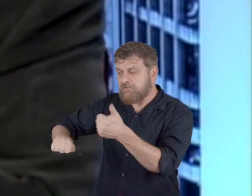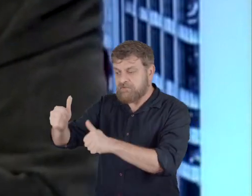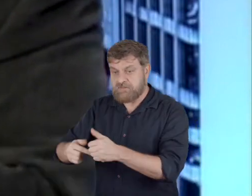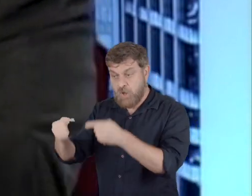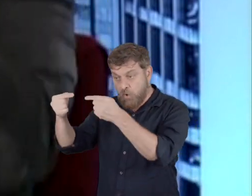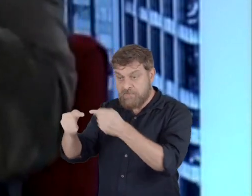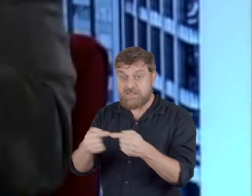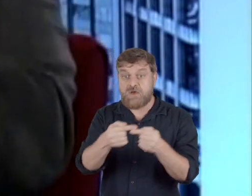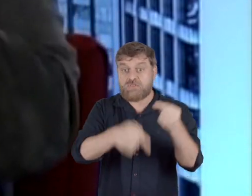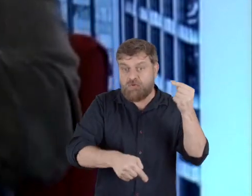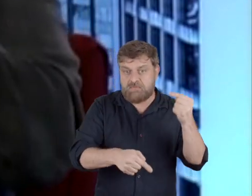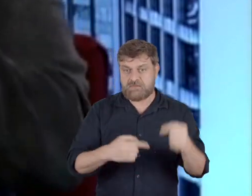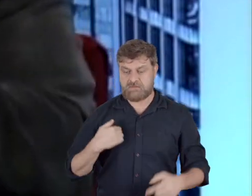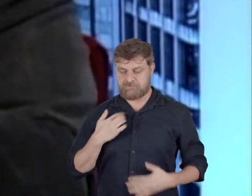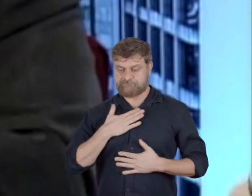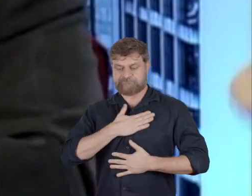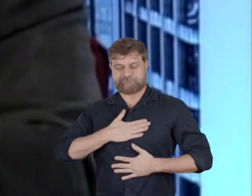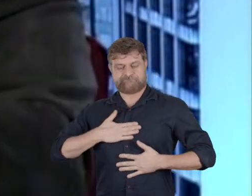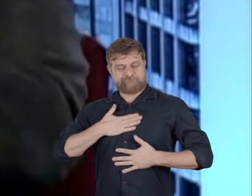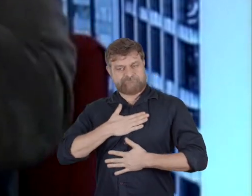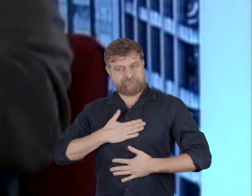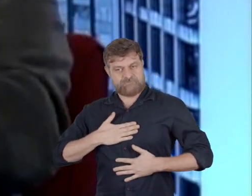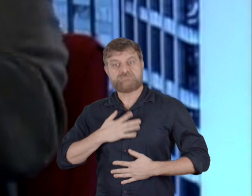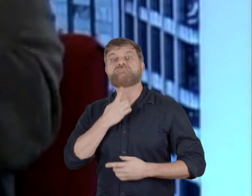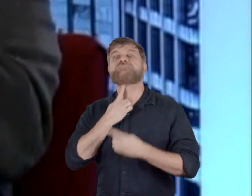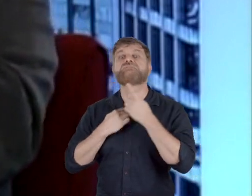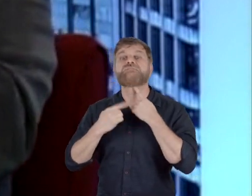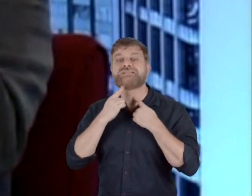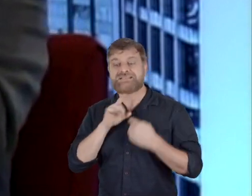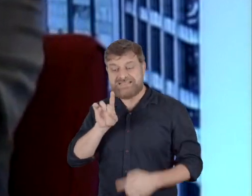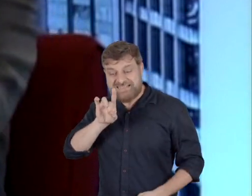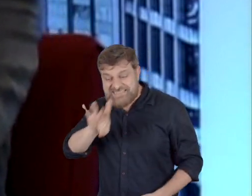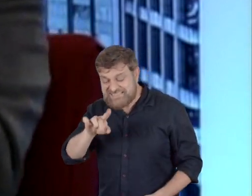e satisfazê-los se, e somente se